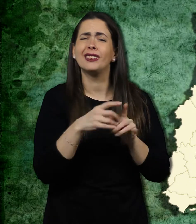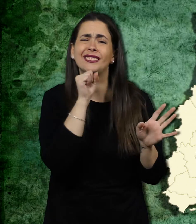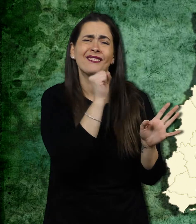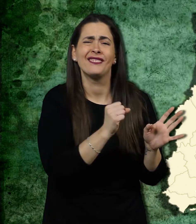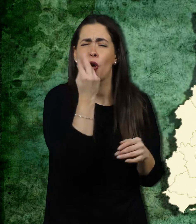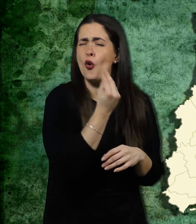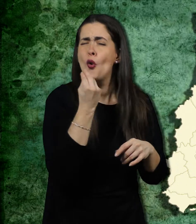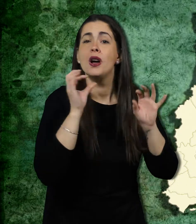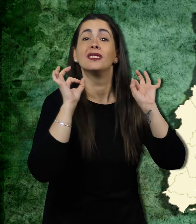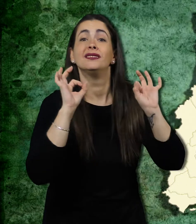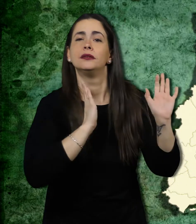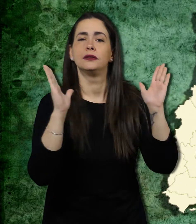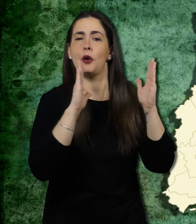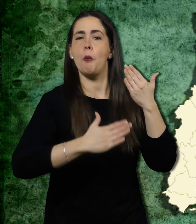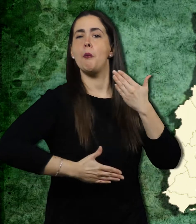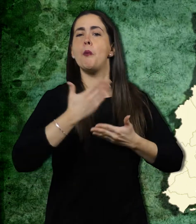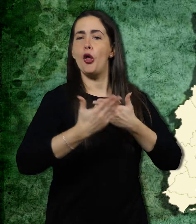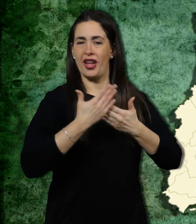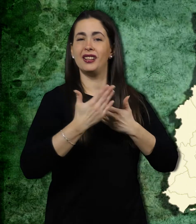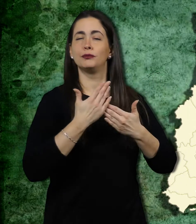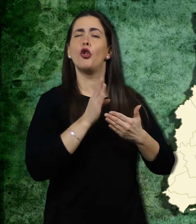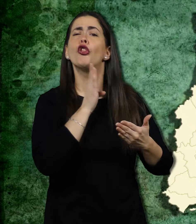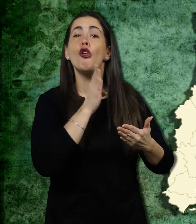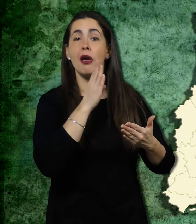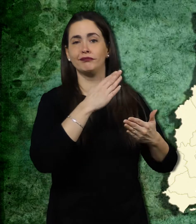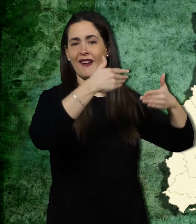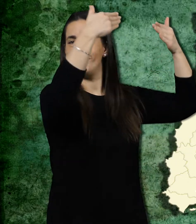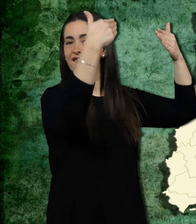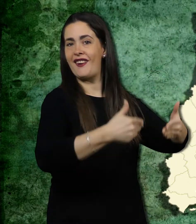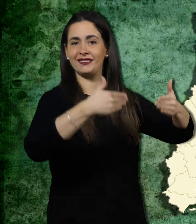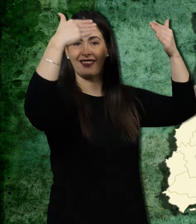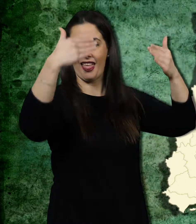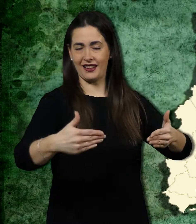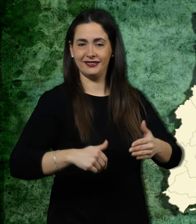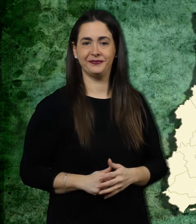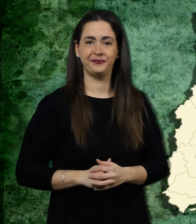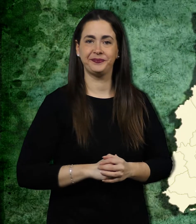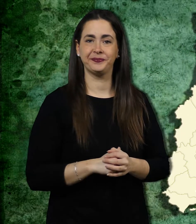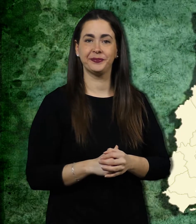que el Modernisme va deixar en algunes façanes.